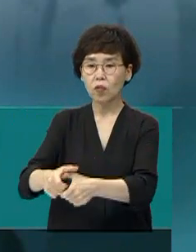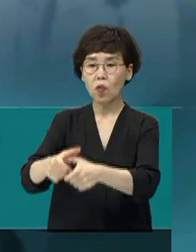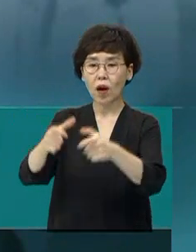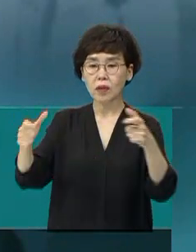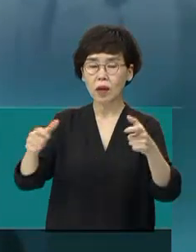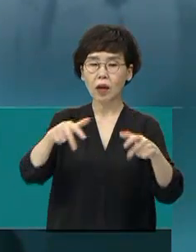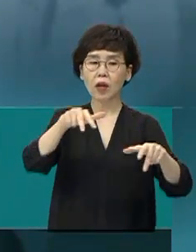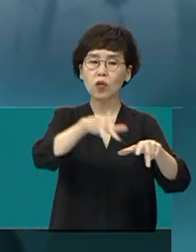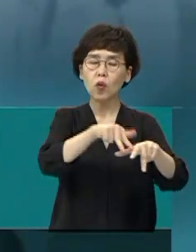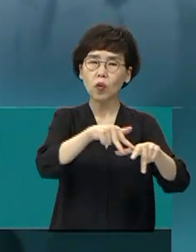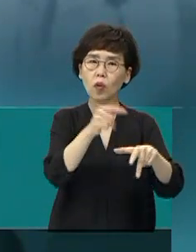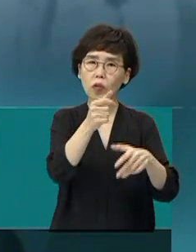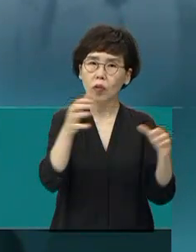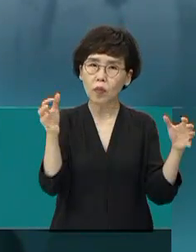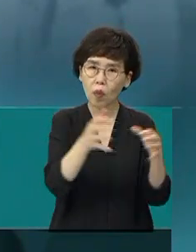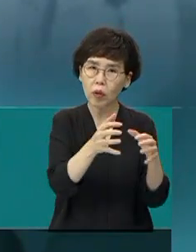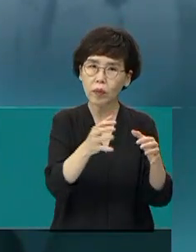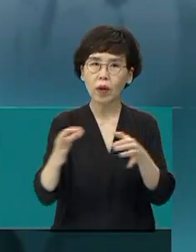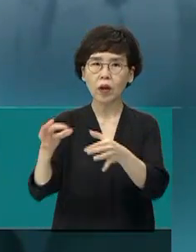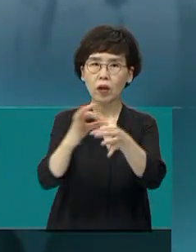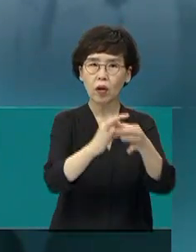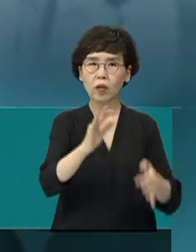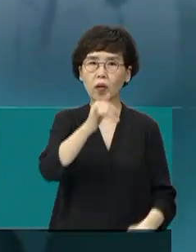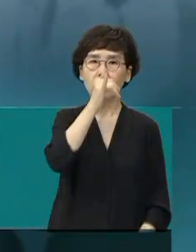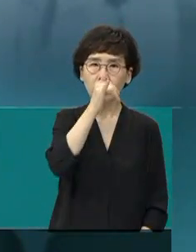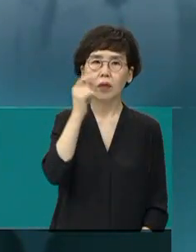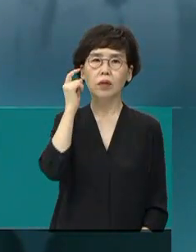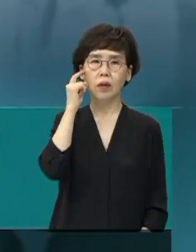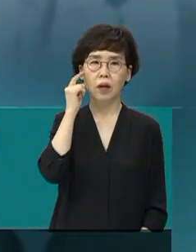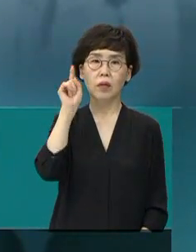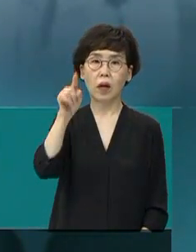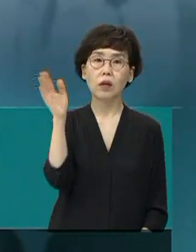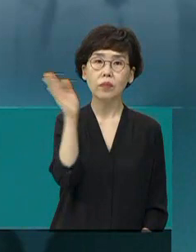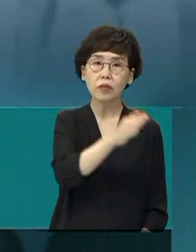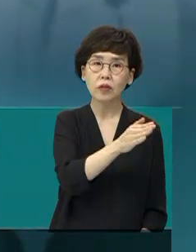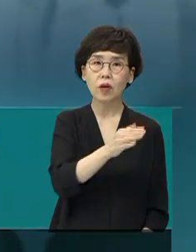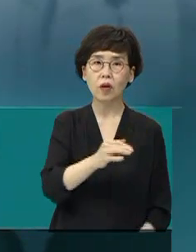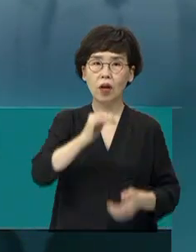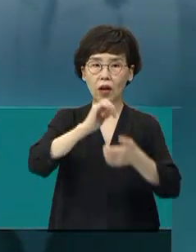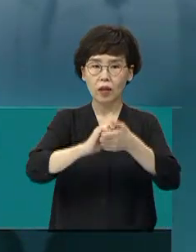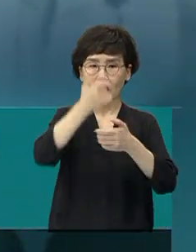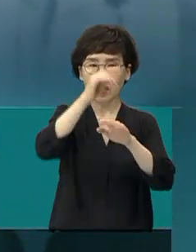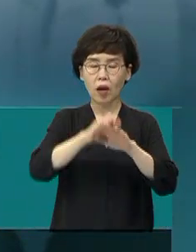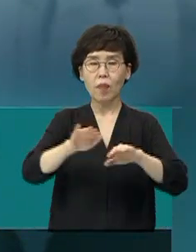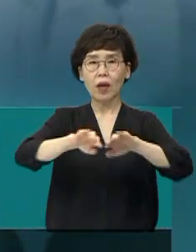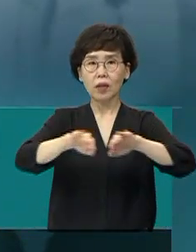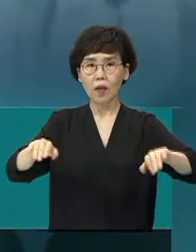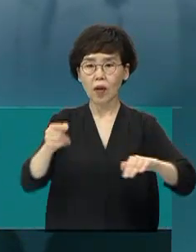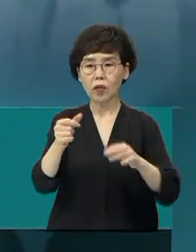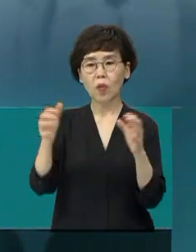감염 고리가 되고 있다고 보고 내일부터 정규 예배를 제외한 소모임과 행사를 금지하기로 했습니다.